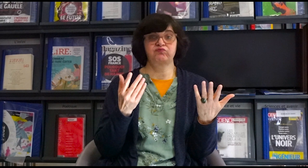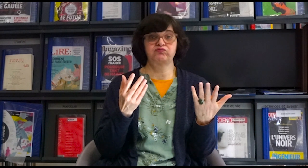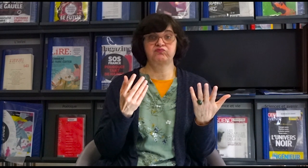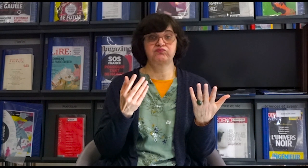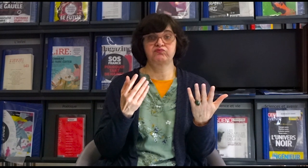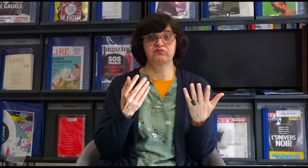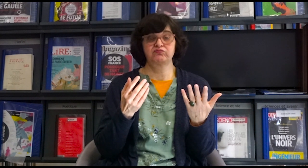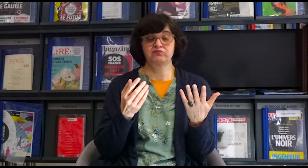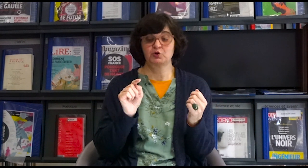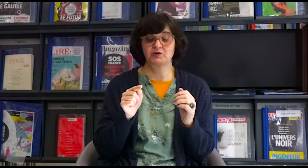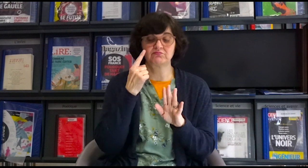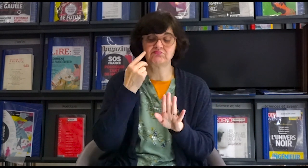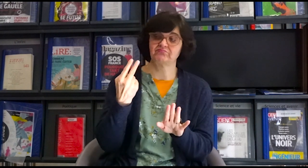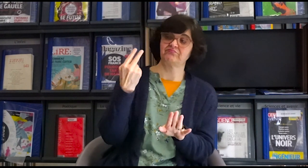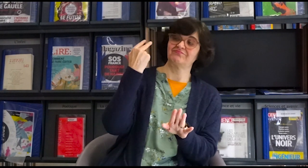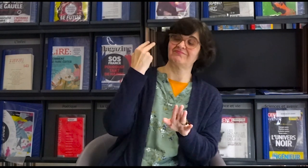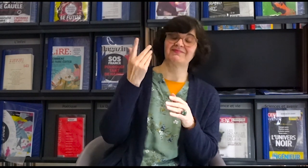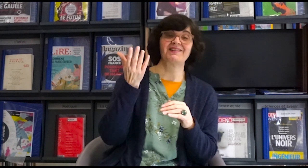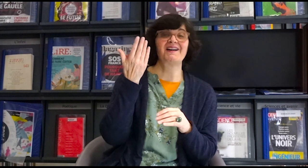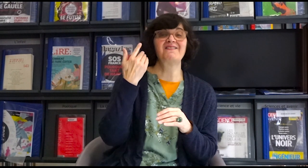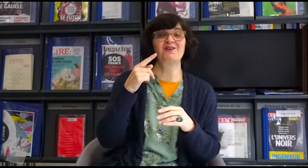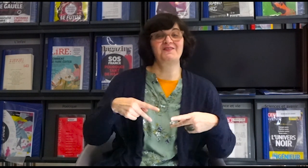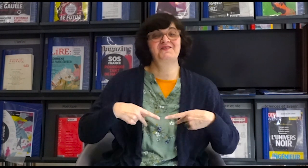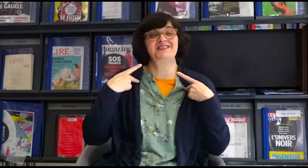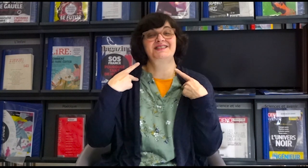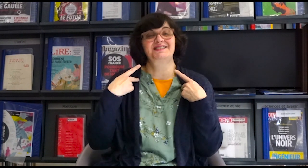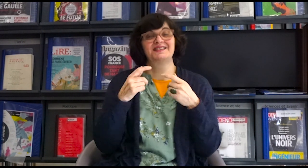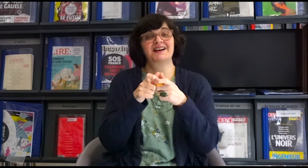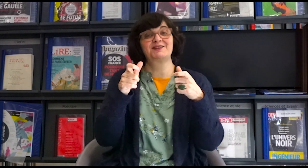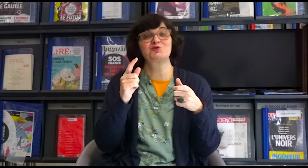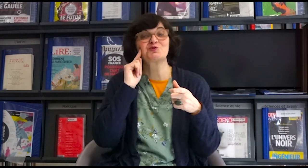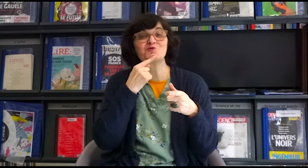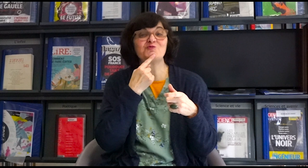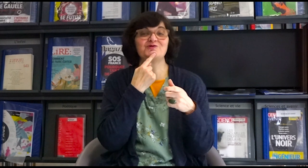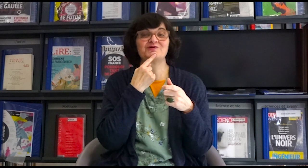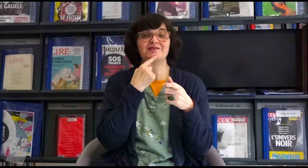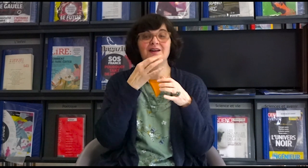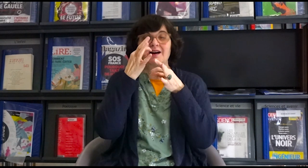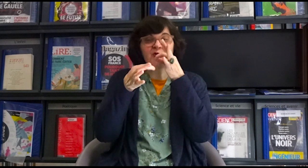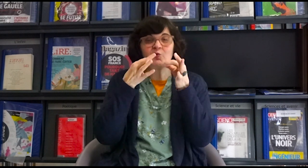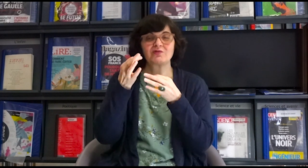Il y évoquait son passé à l'institut des sourds...